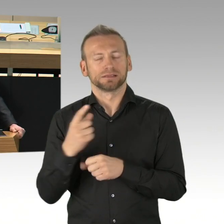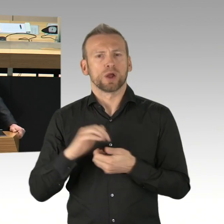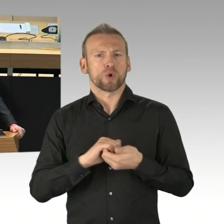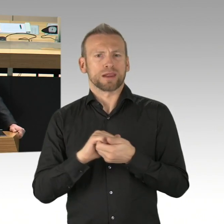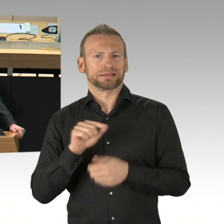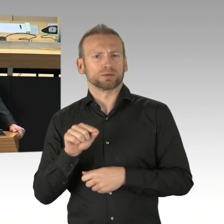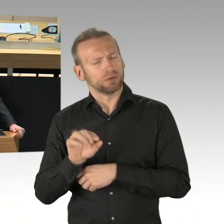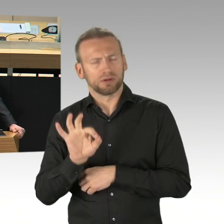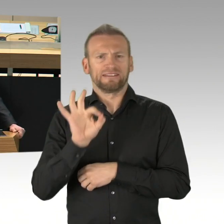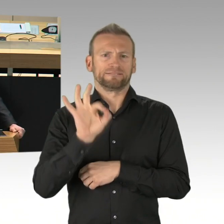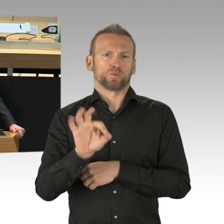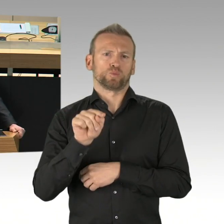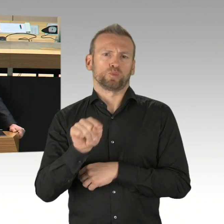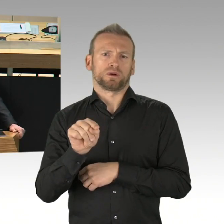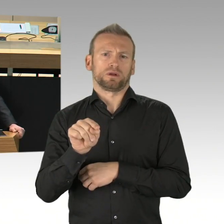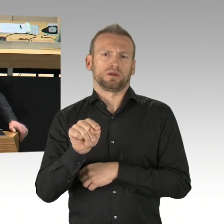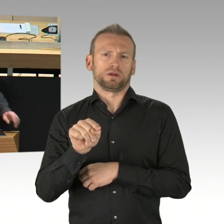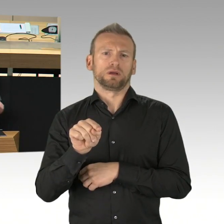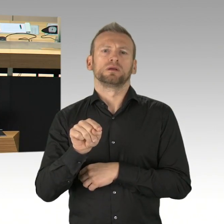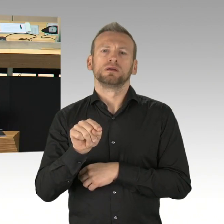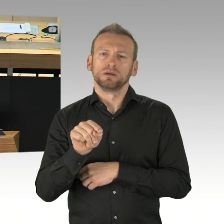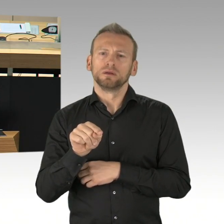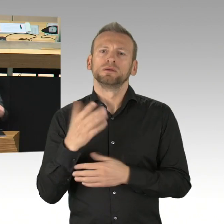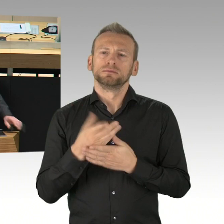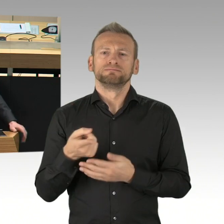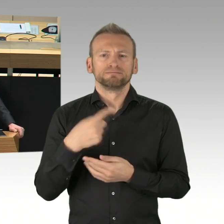(Zwischenrufe) Meiner Koalition ...